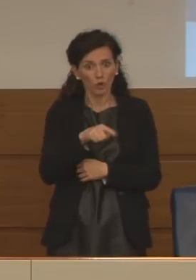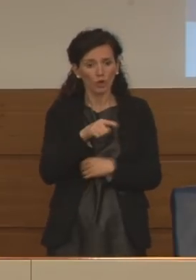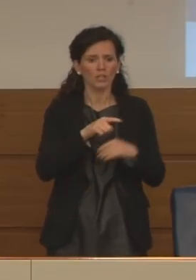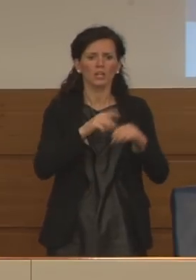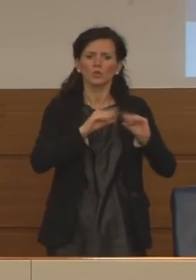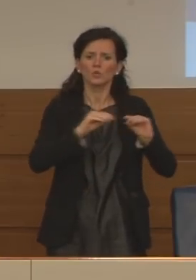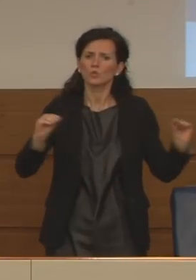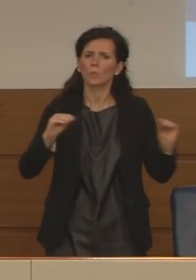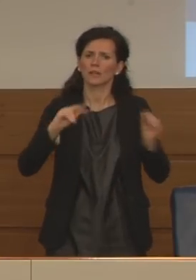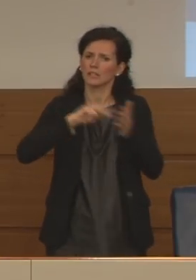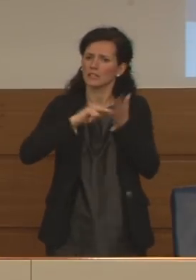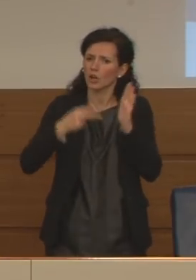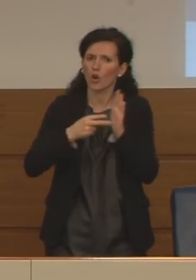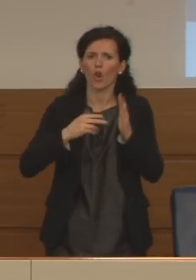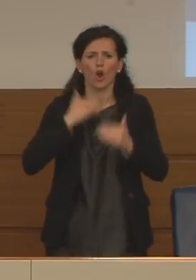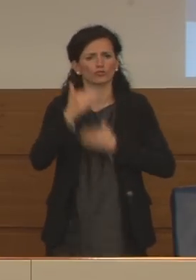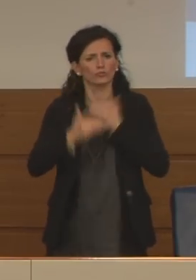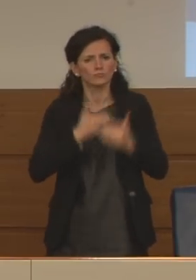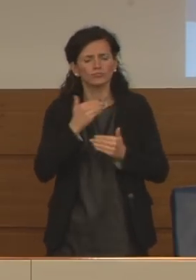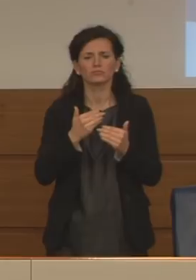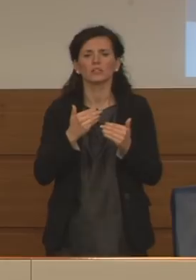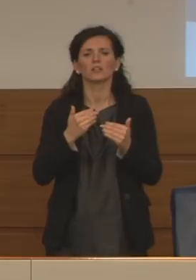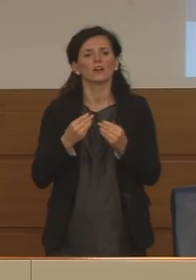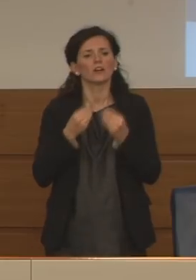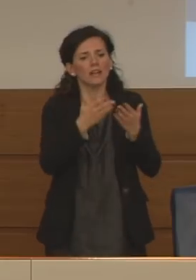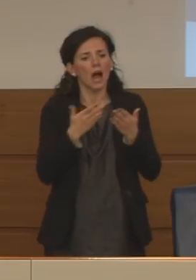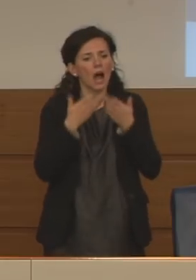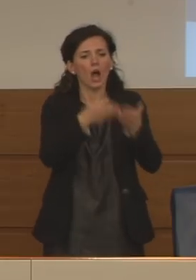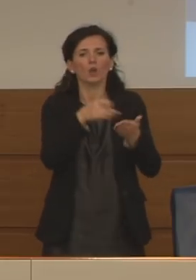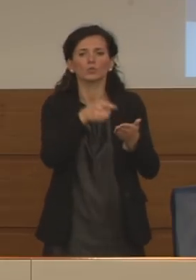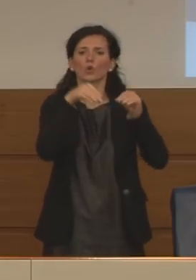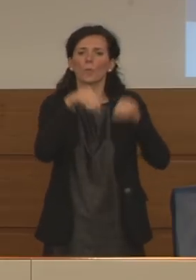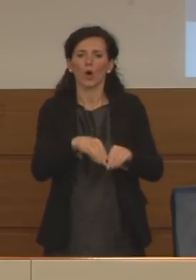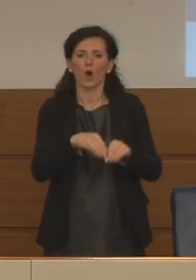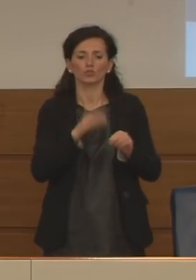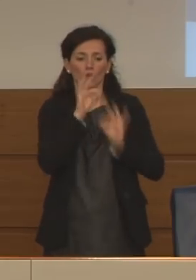tecnologiche per potenziare i posti di terapia intensiva. Il Commissario Borrelli